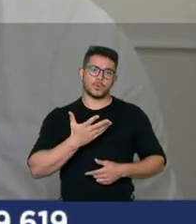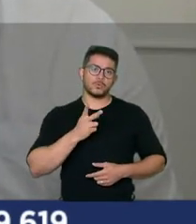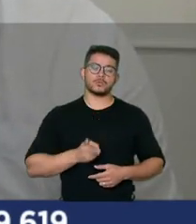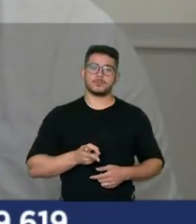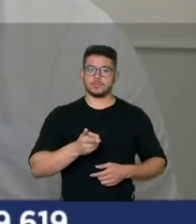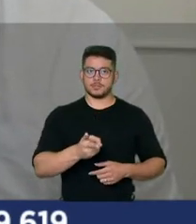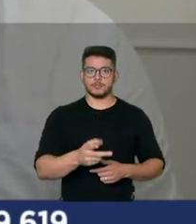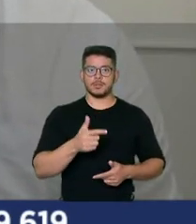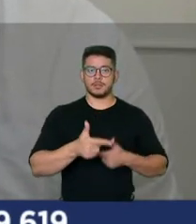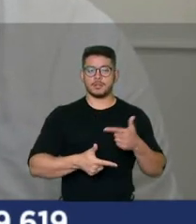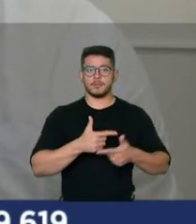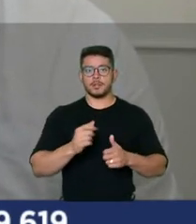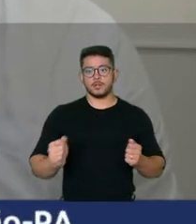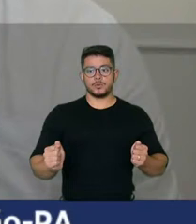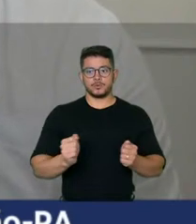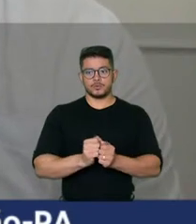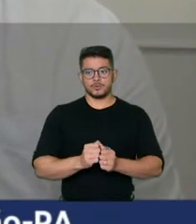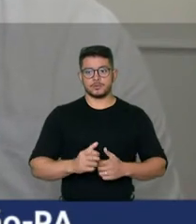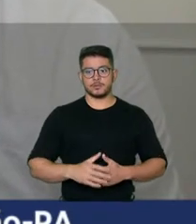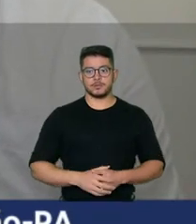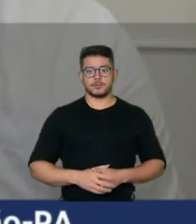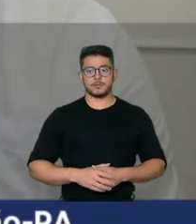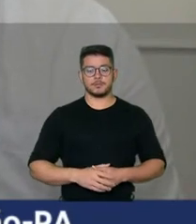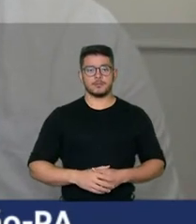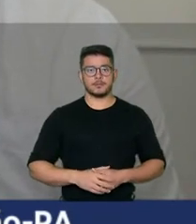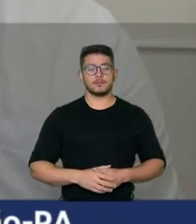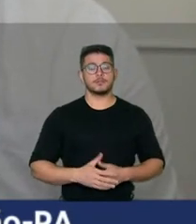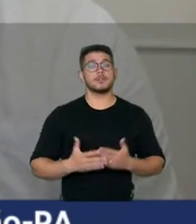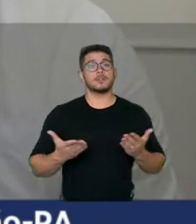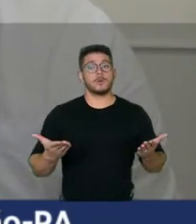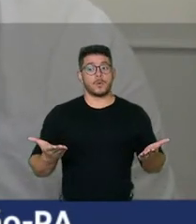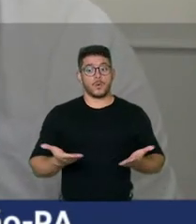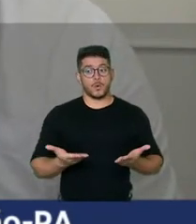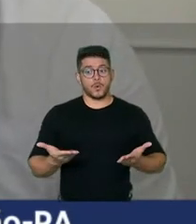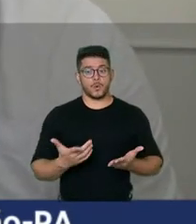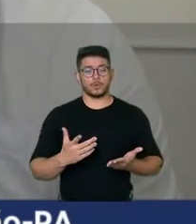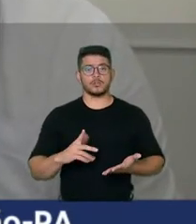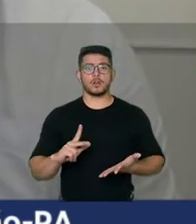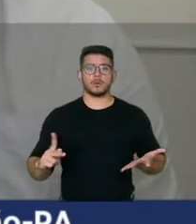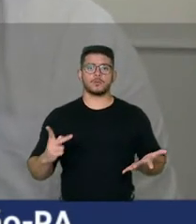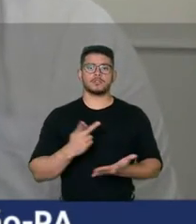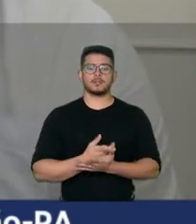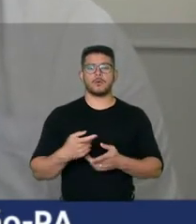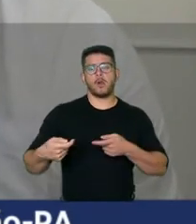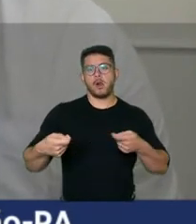INCANSÁVEL... DURANTE OS ÚLTIMOS MESES TAMBÉM TRABALHANDO PELA APROVAÇÃO DESSA LEI. E DURANTE O DIA DE HOJE... NAS NEGOCIAÇÕES COM